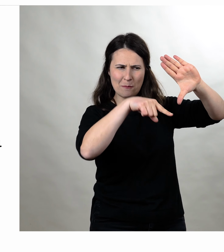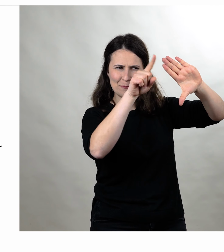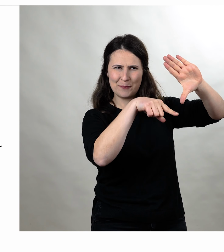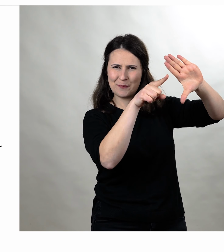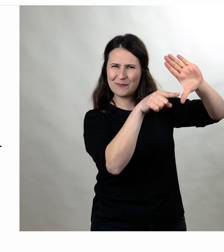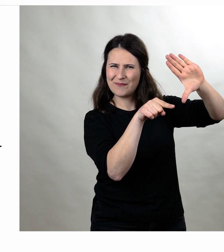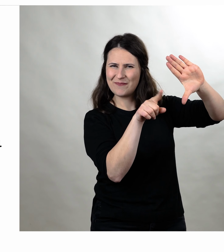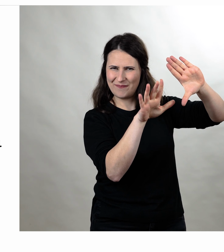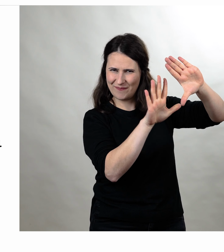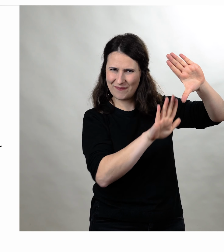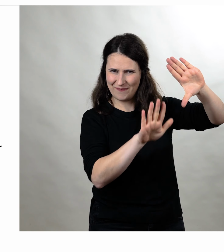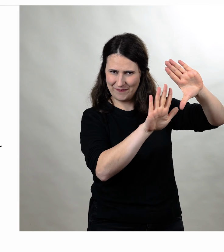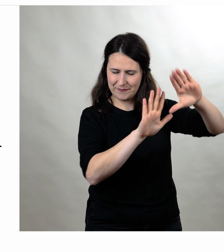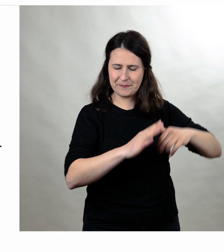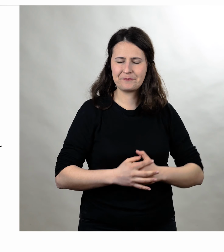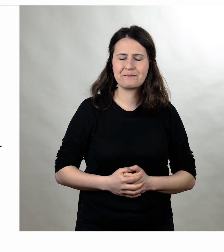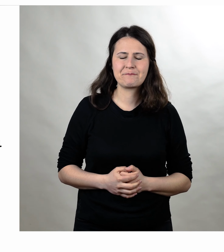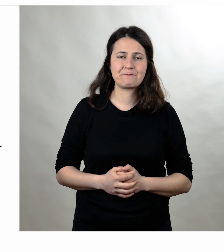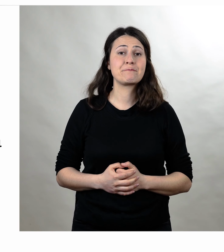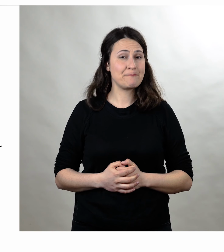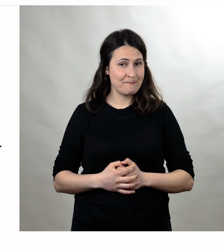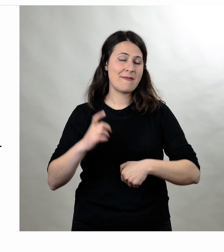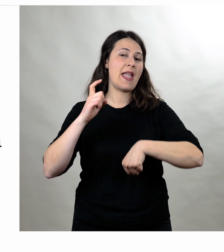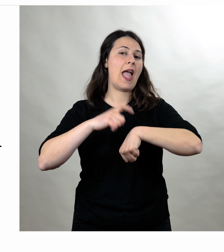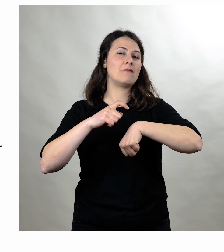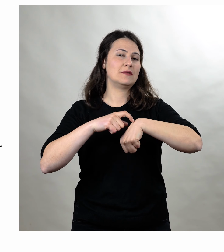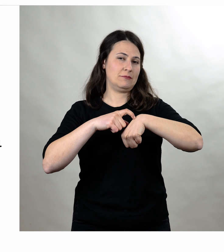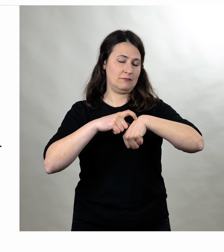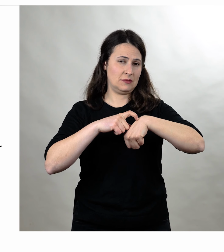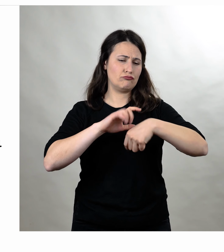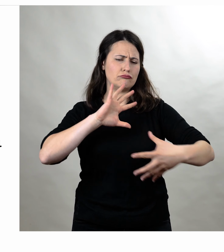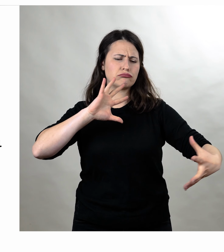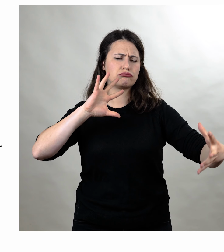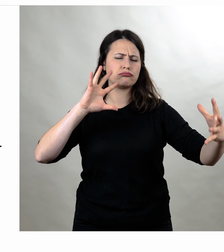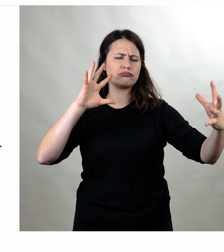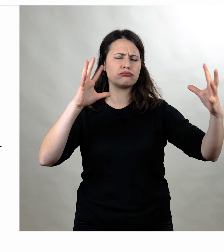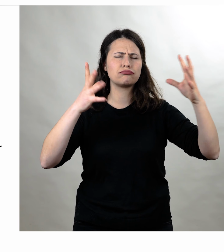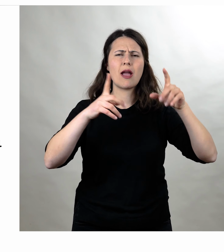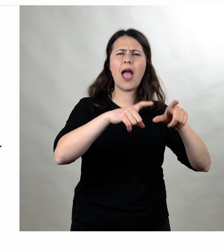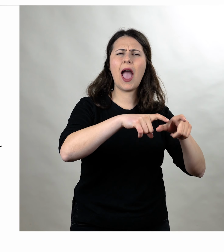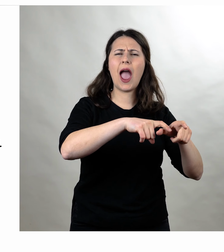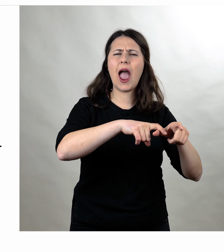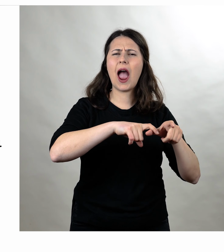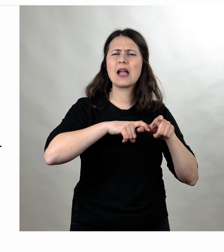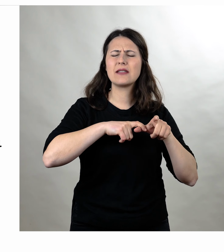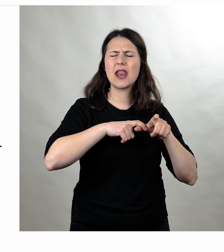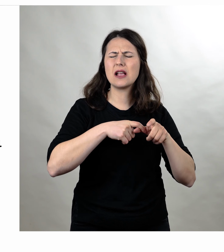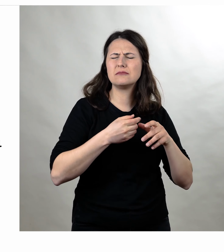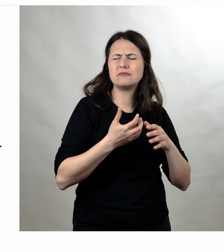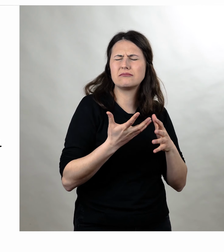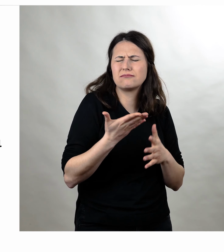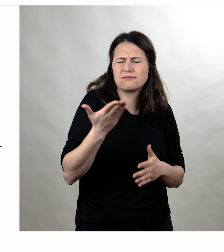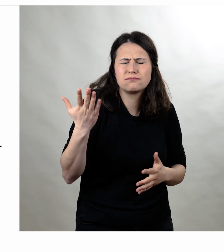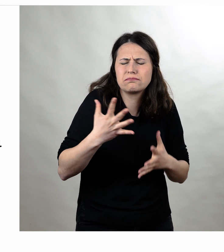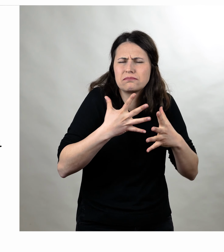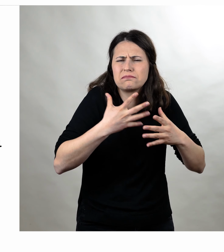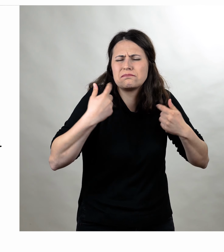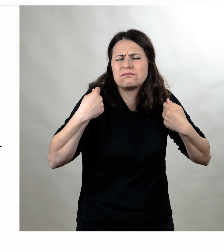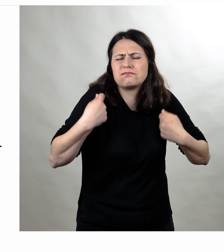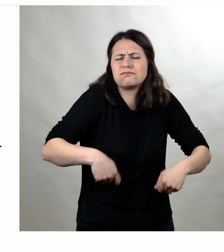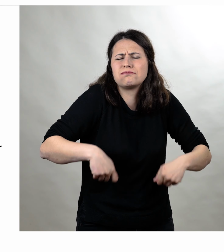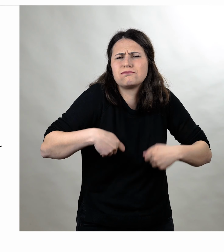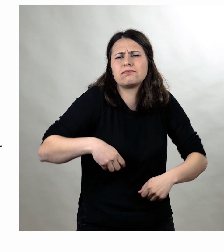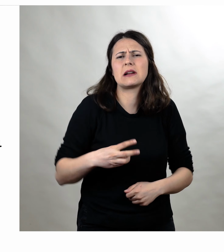Αυτή τη στιγμή, οι μεγαλύτερες εταιρείες κρουαζιέρας στον κόσμο είναι τρεις .